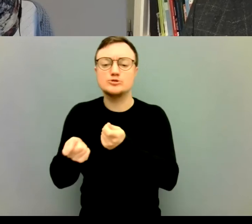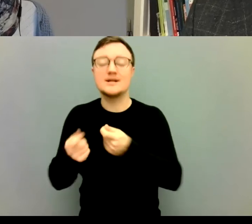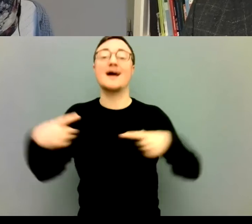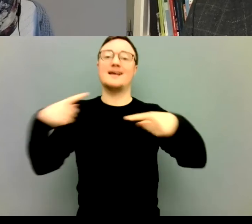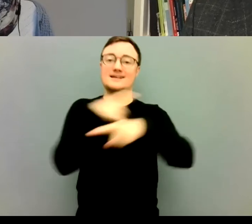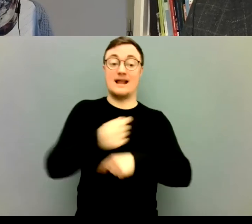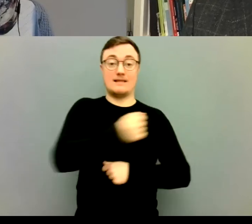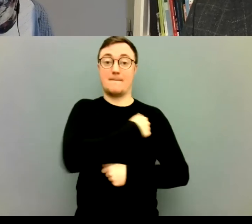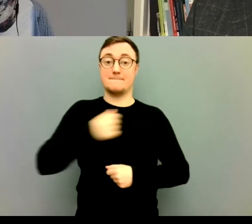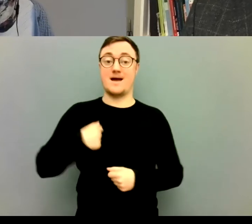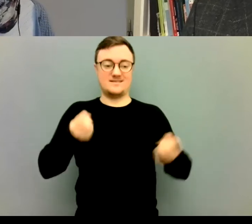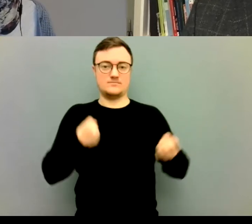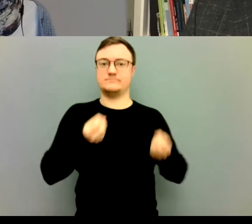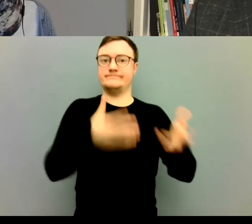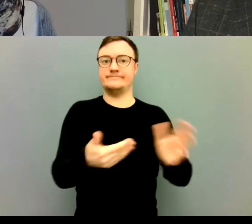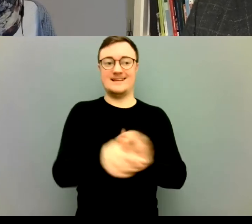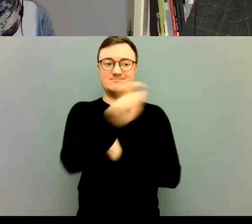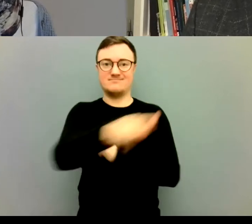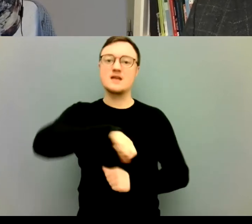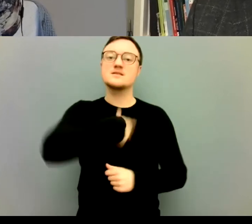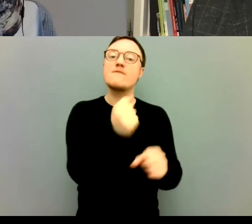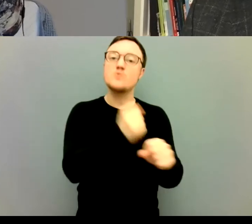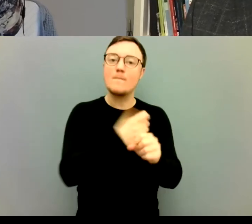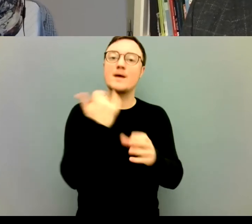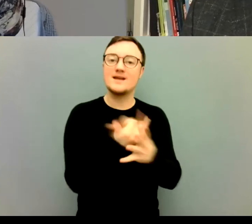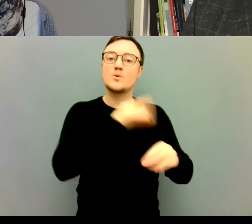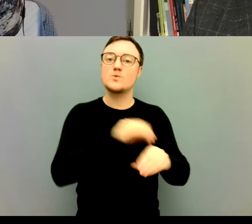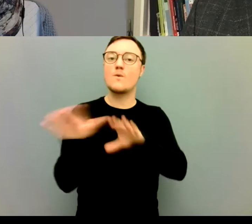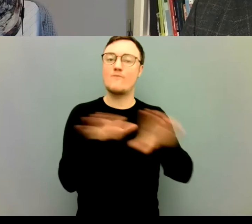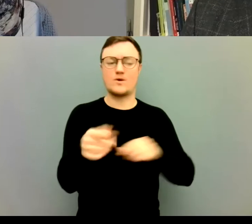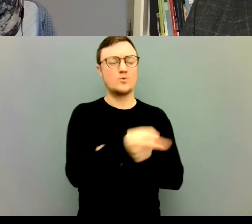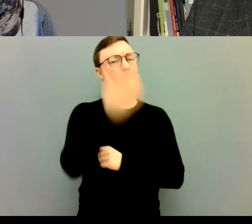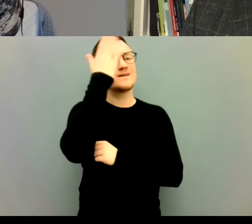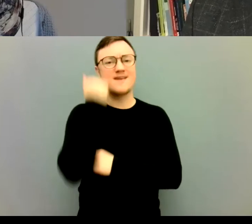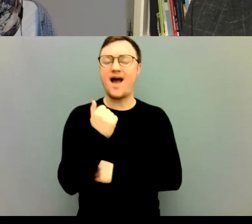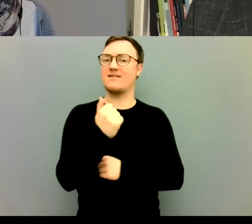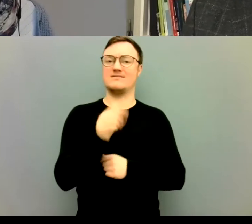och ger makten till verksamma i vården, då kan det ske underverk.